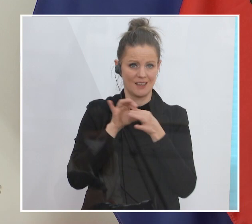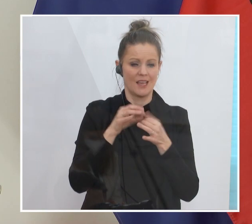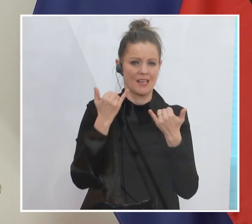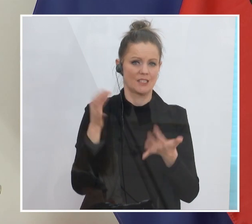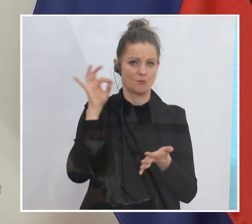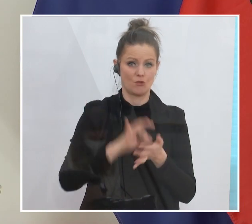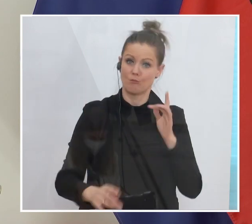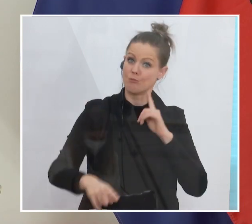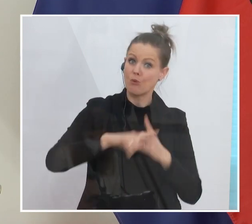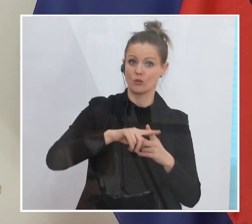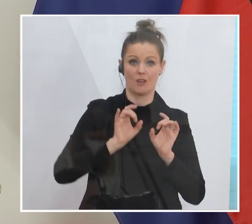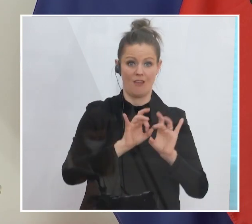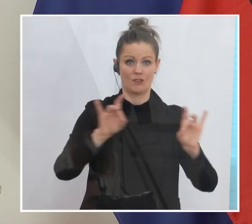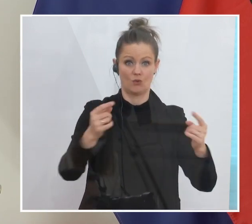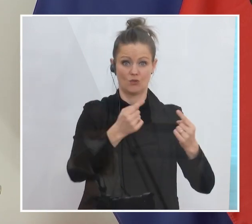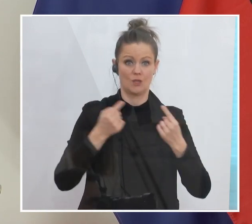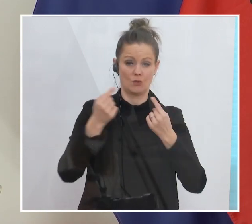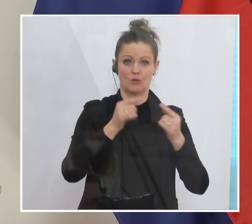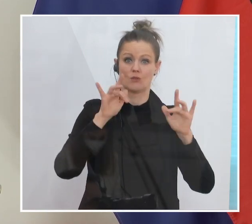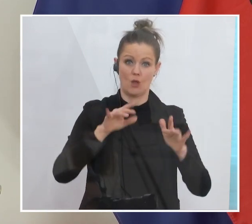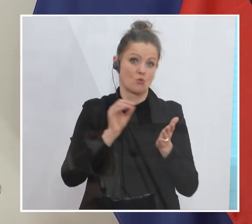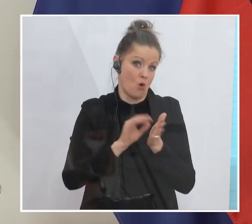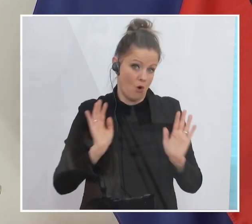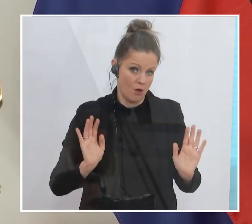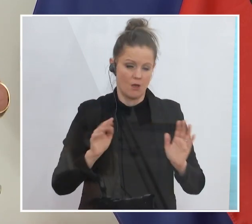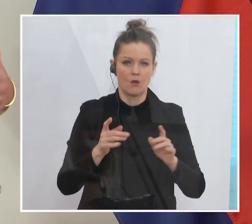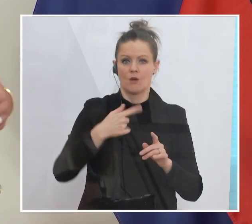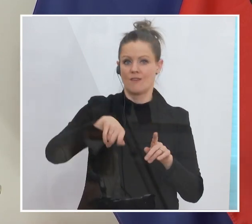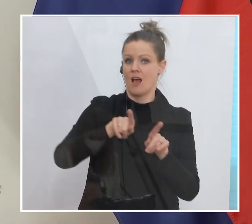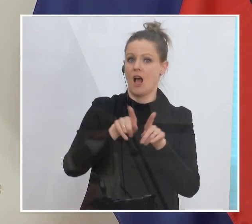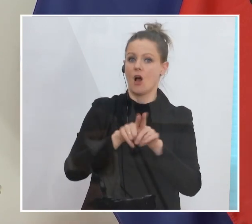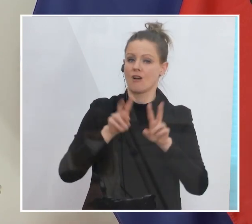positives Infektionsgeschehen noch sehen und wo wir wirklich auch weitreichendere